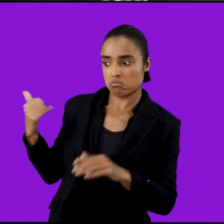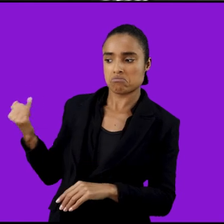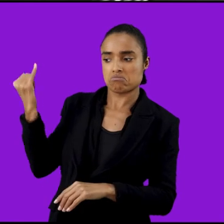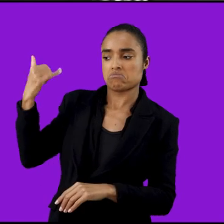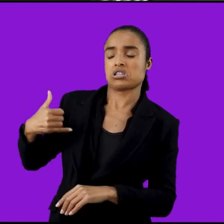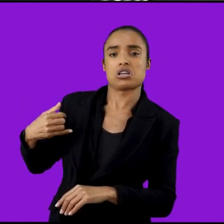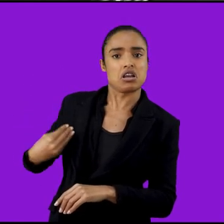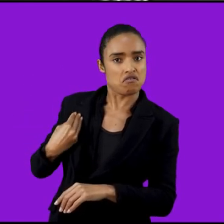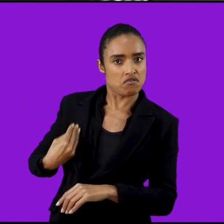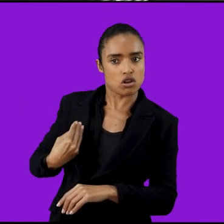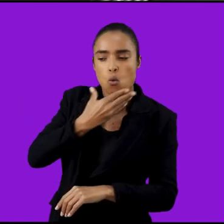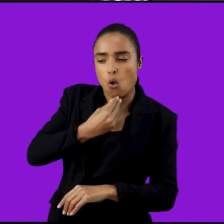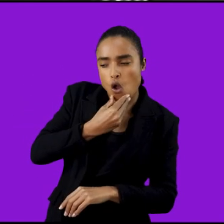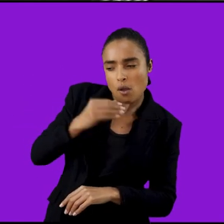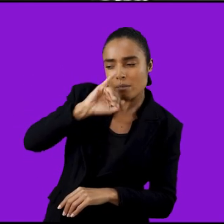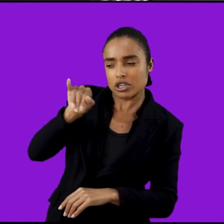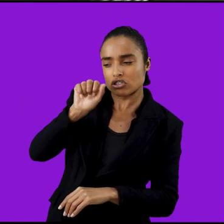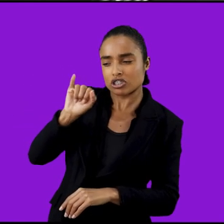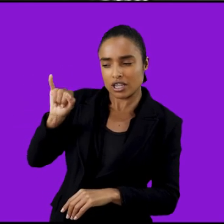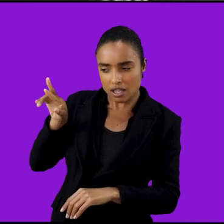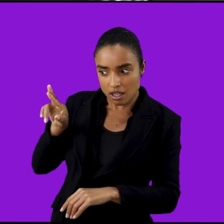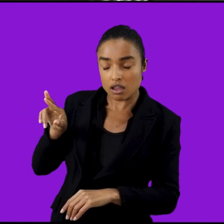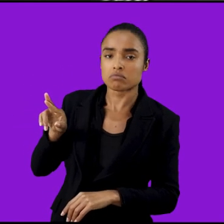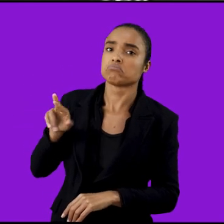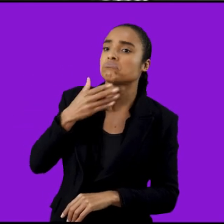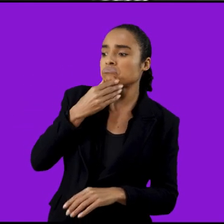É? Ele me falou. Eu tenho até hoje, assim. Um